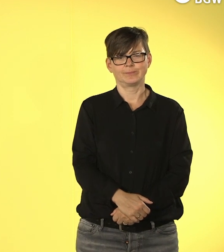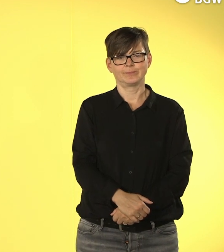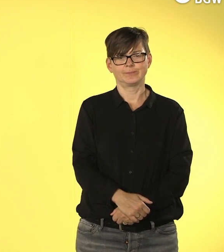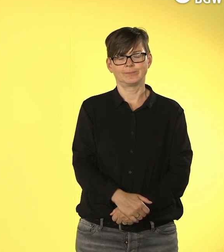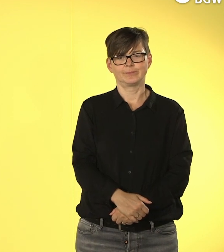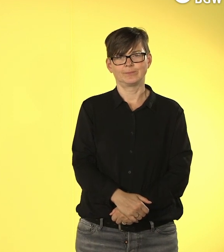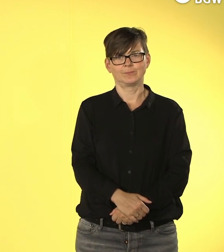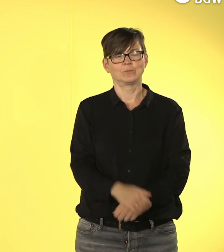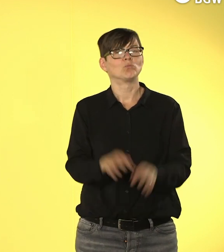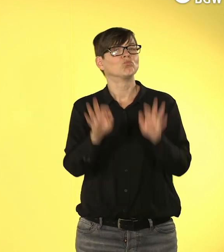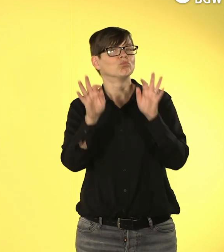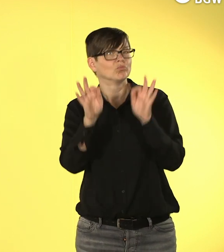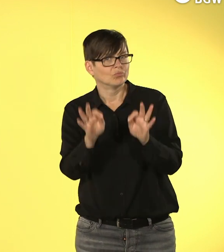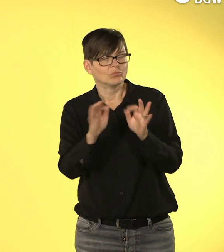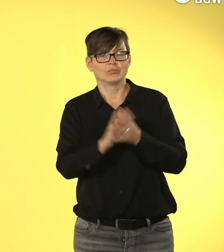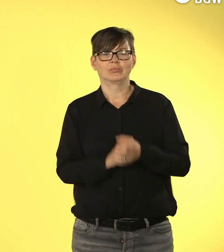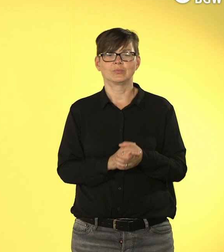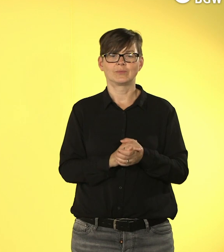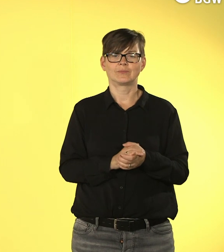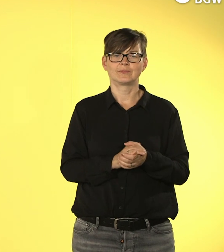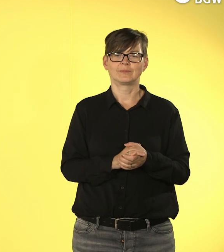Genau. Was mich interessieren würde ...